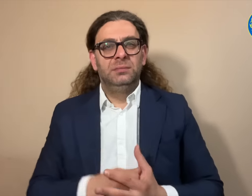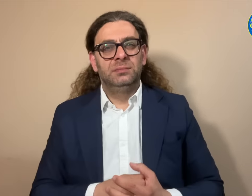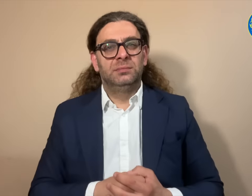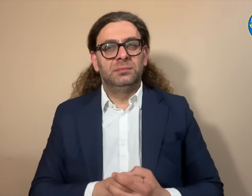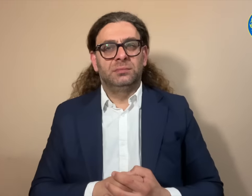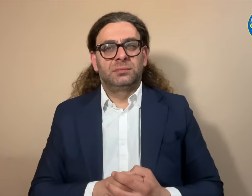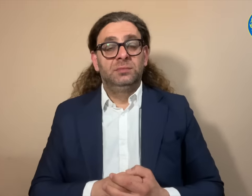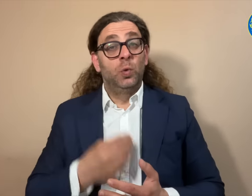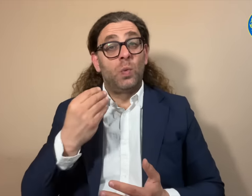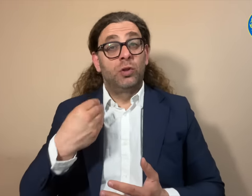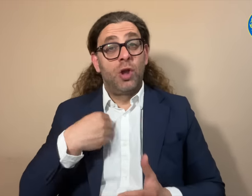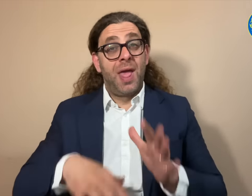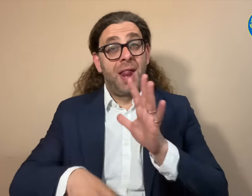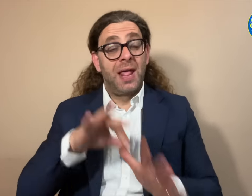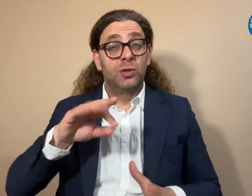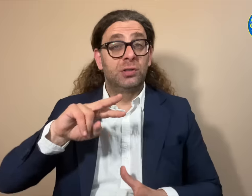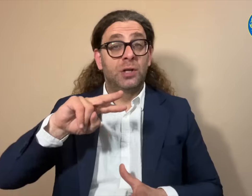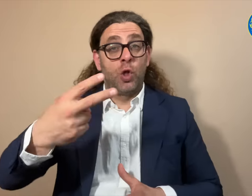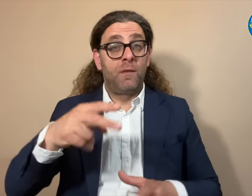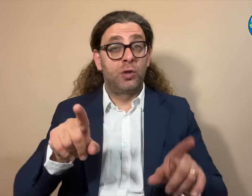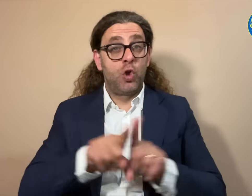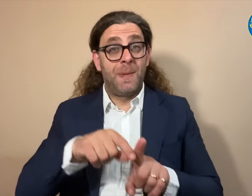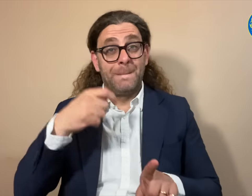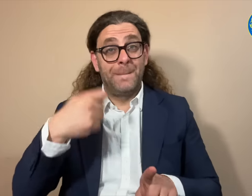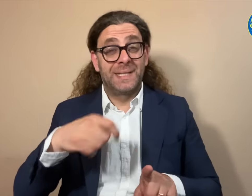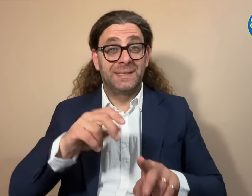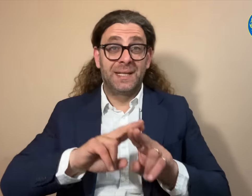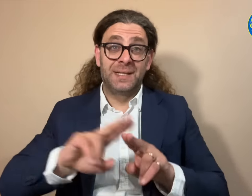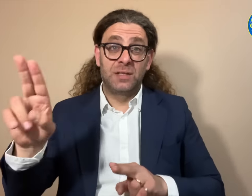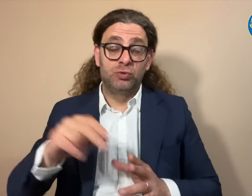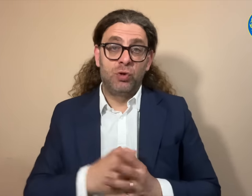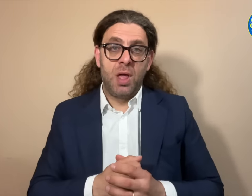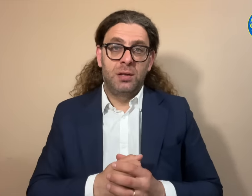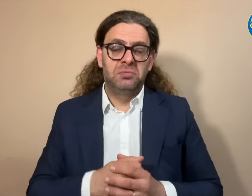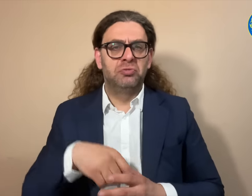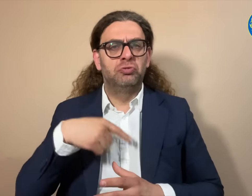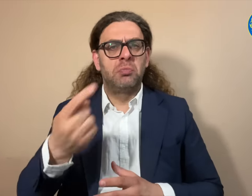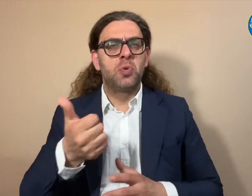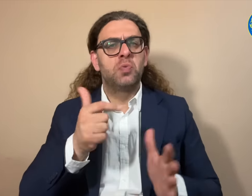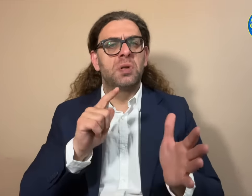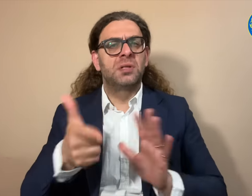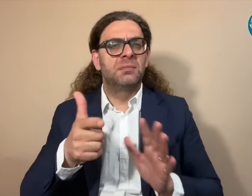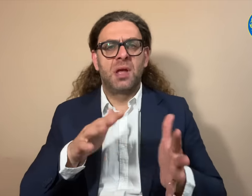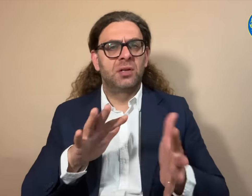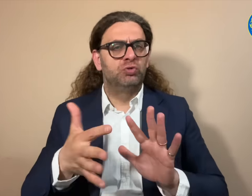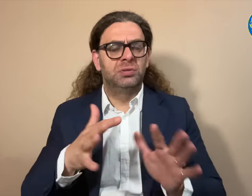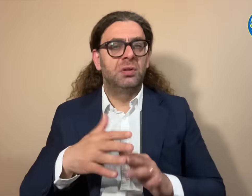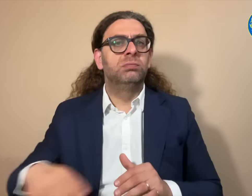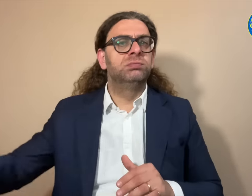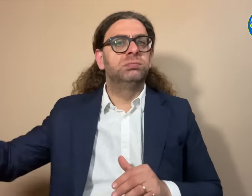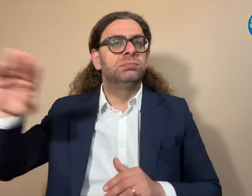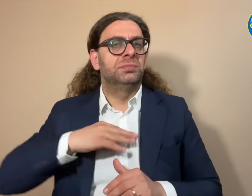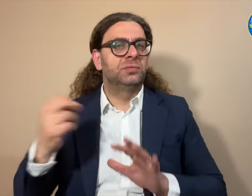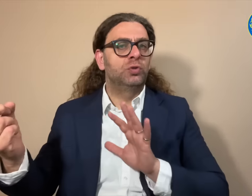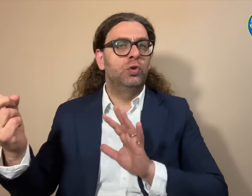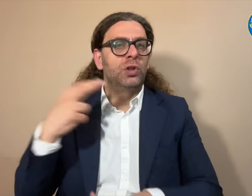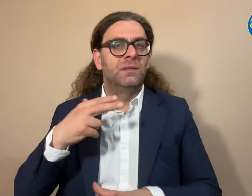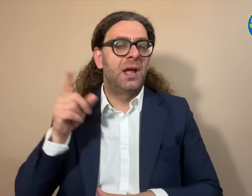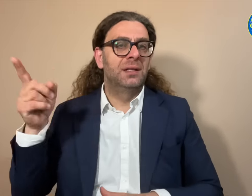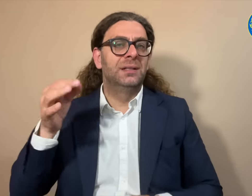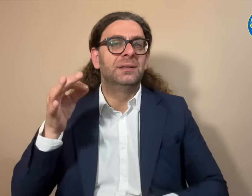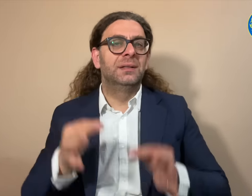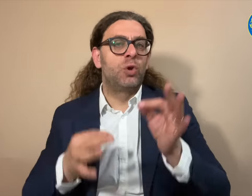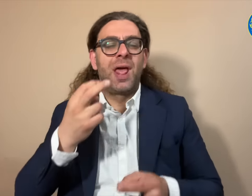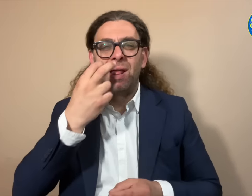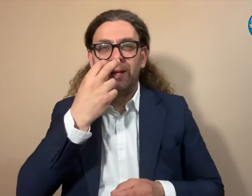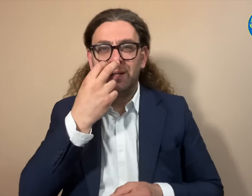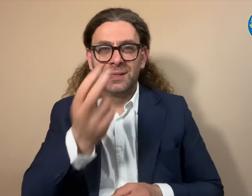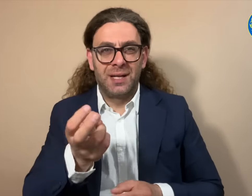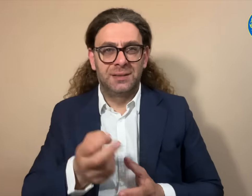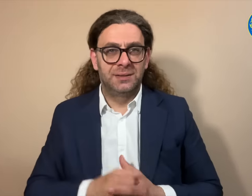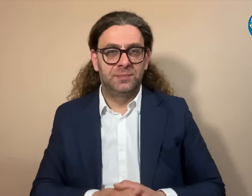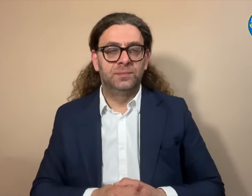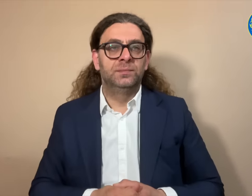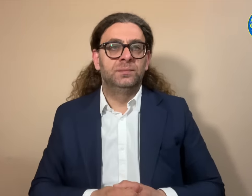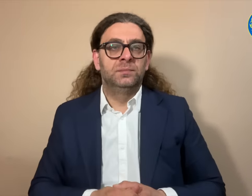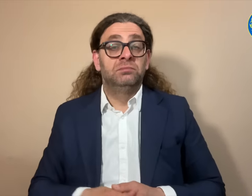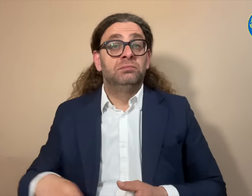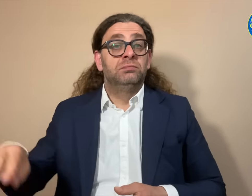Eletto per la seconda volta Presidente Nazionale, dopo circa una settimana ho ricevuto una notifica da parte del tribunale di Chieti che mi ha lasciato perplesso;